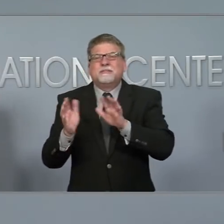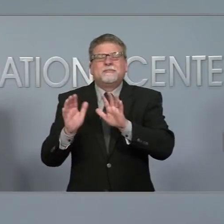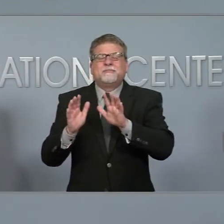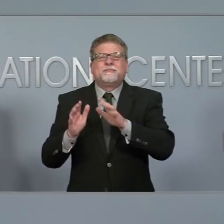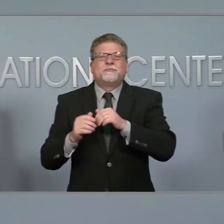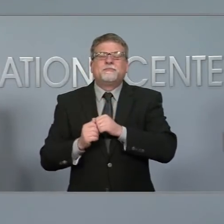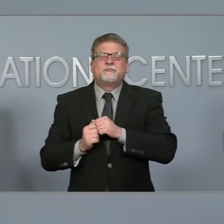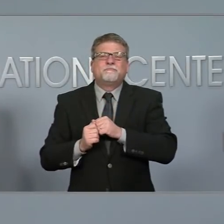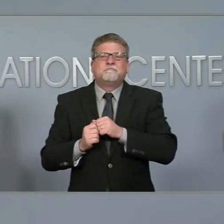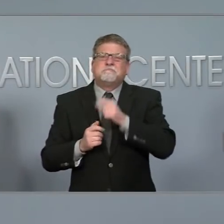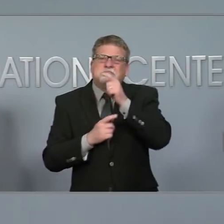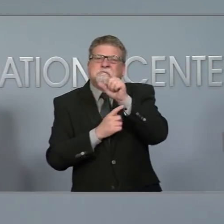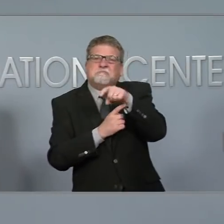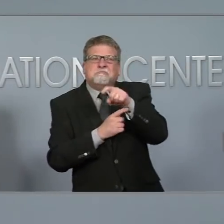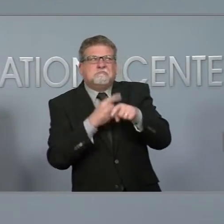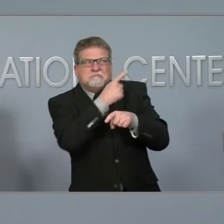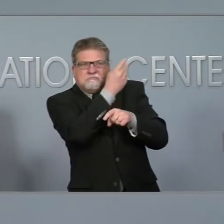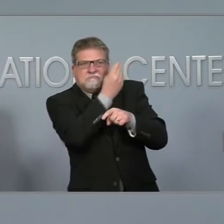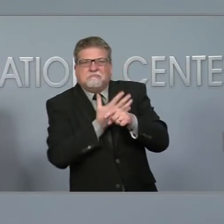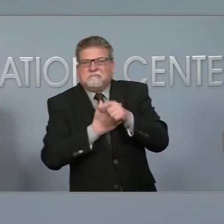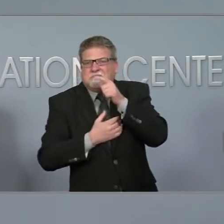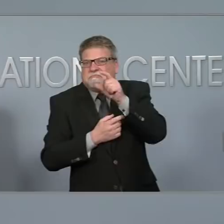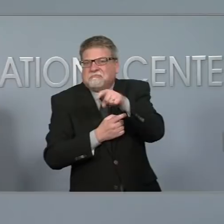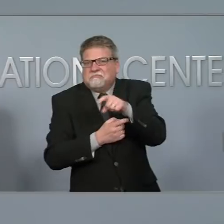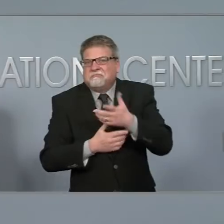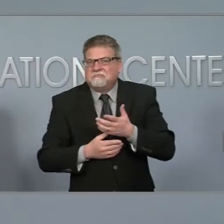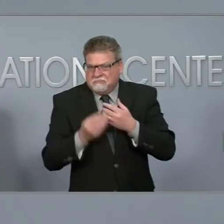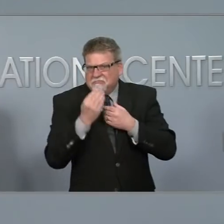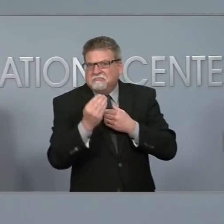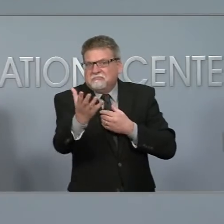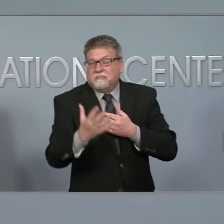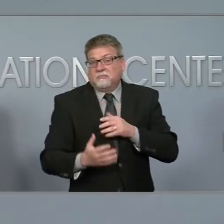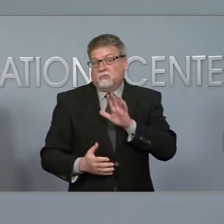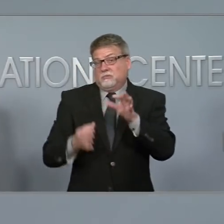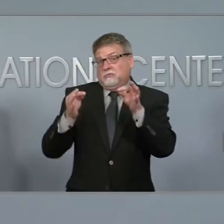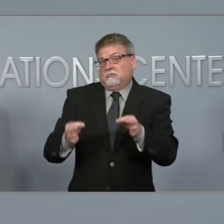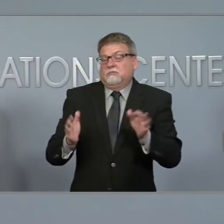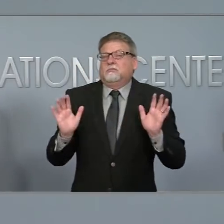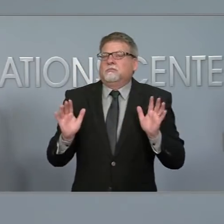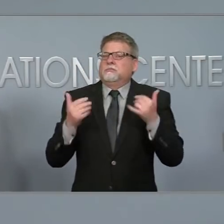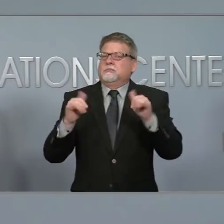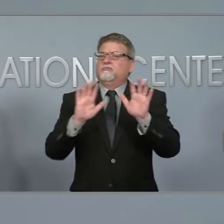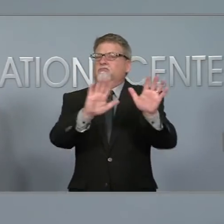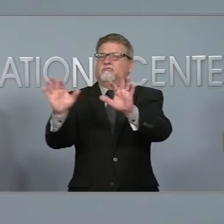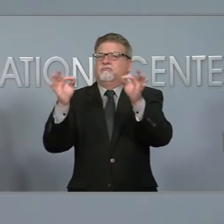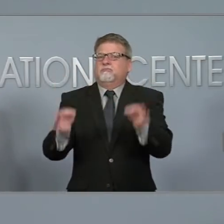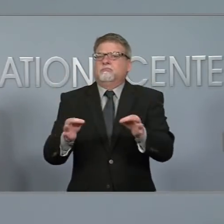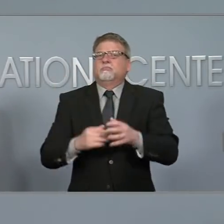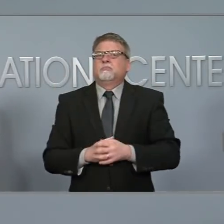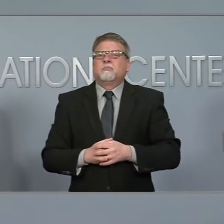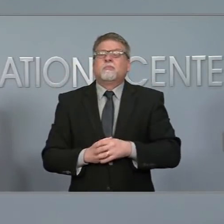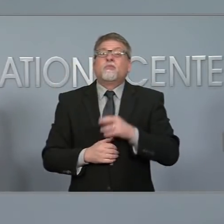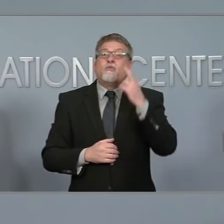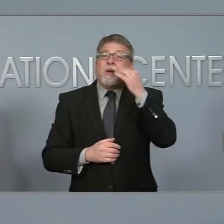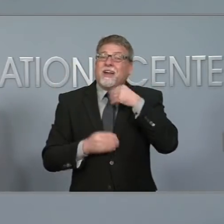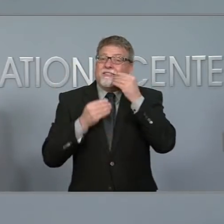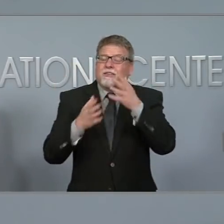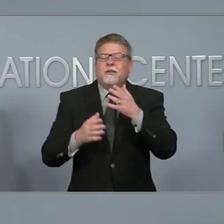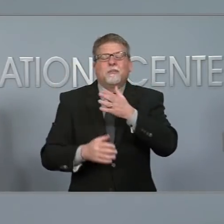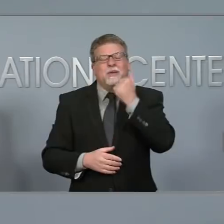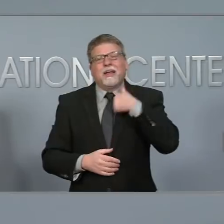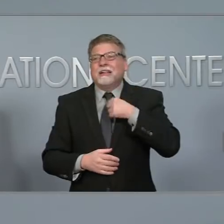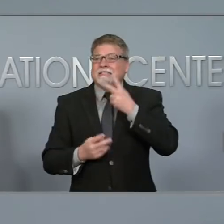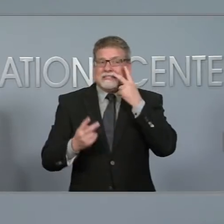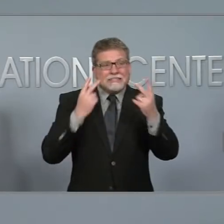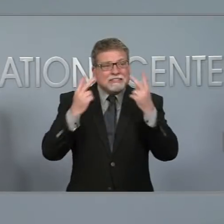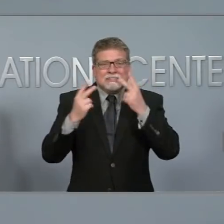y creo tomar esas decisiones